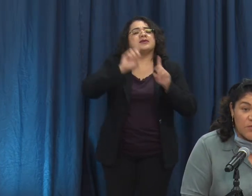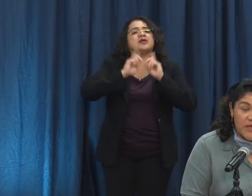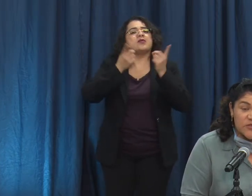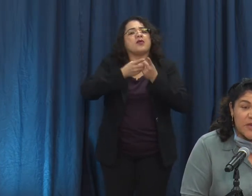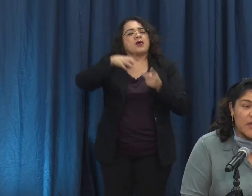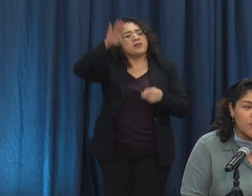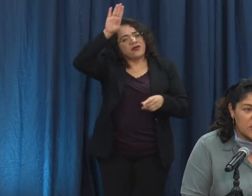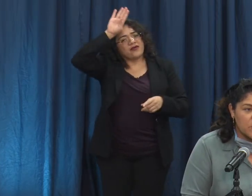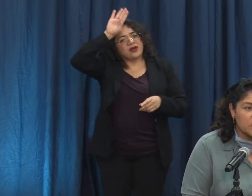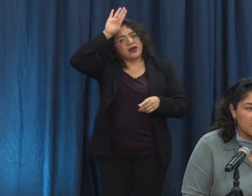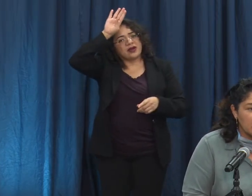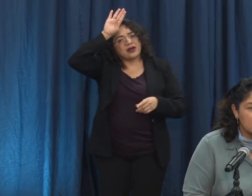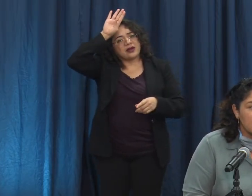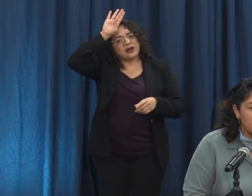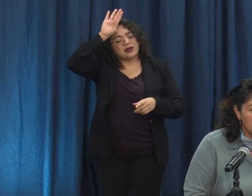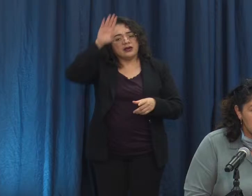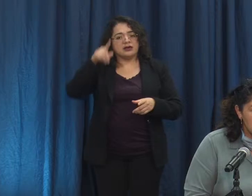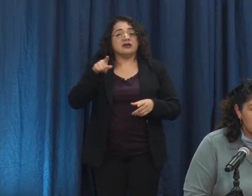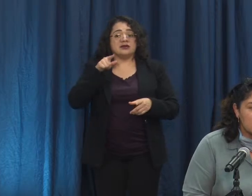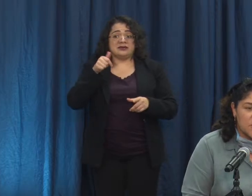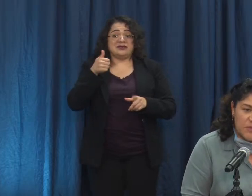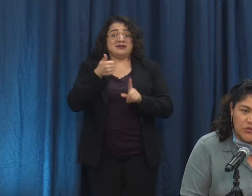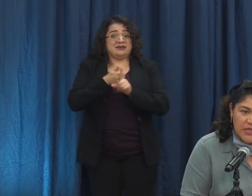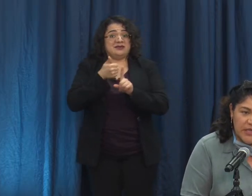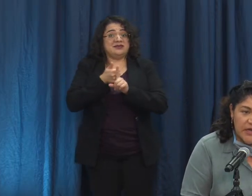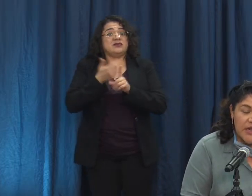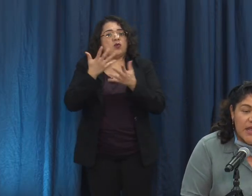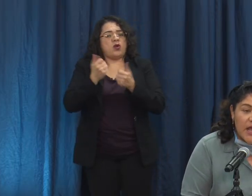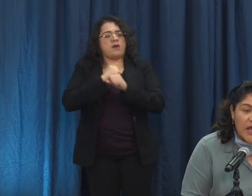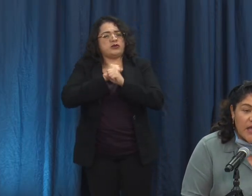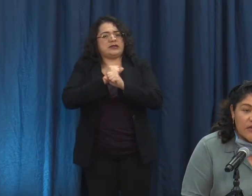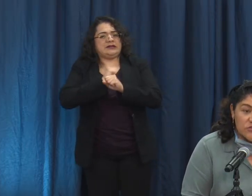Bomberos para poder proteger say ellos mismos eat'em en proteger a los